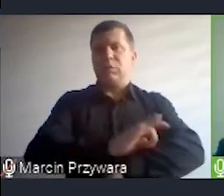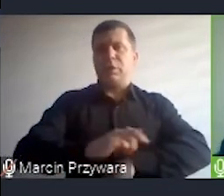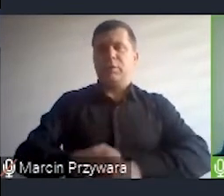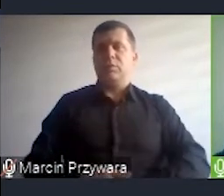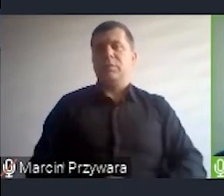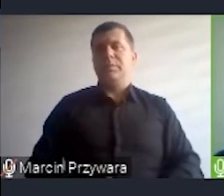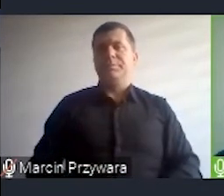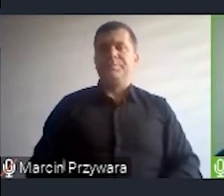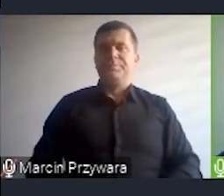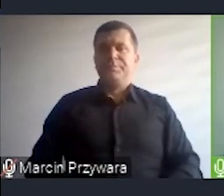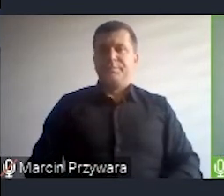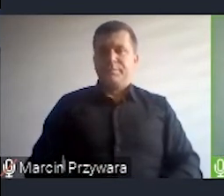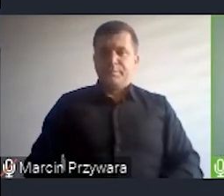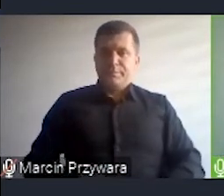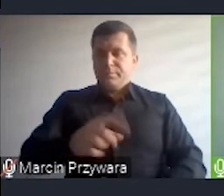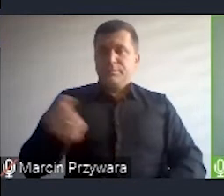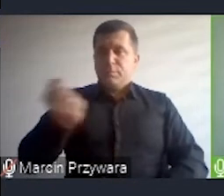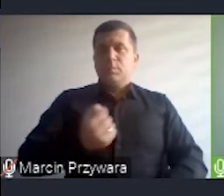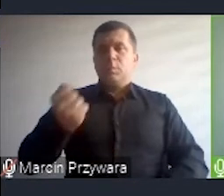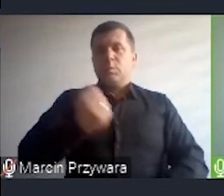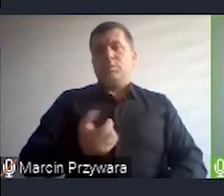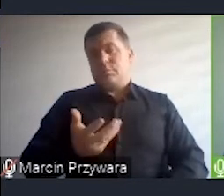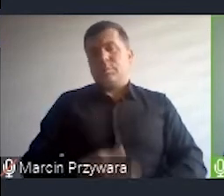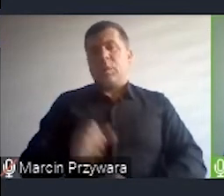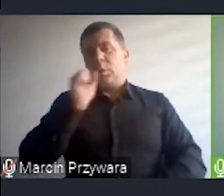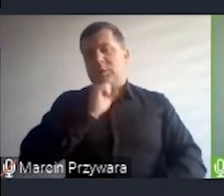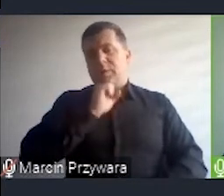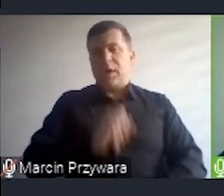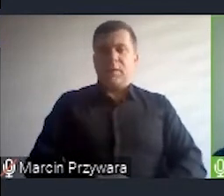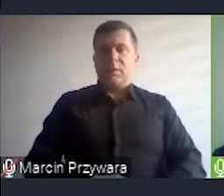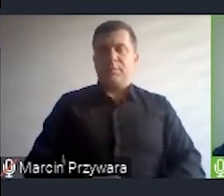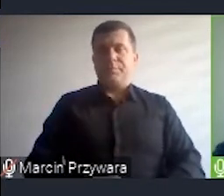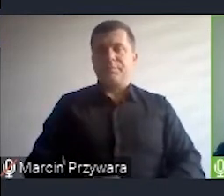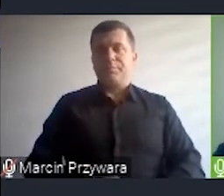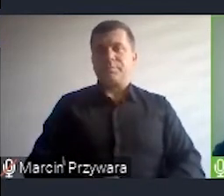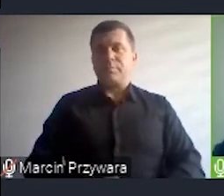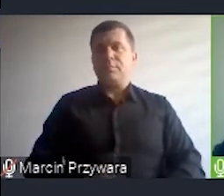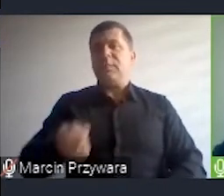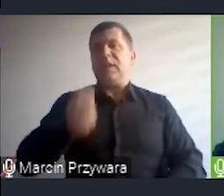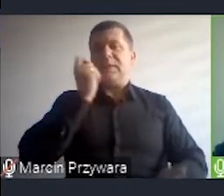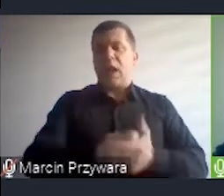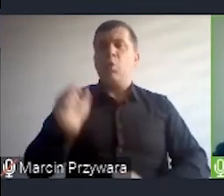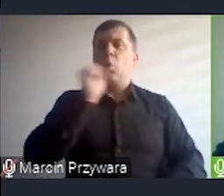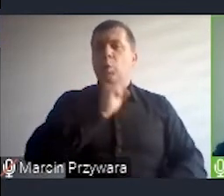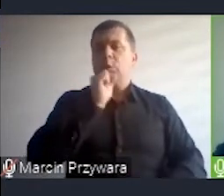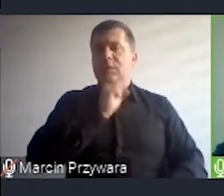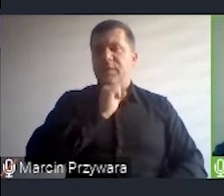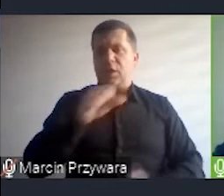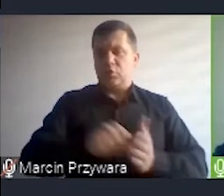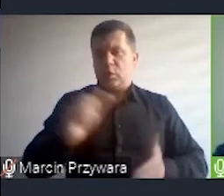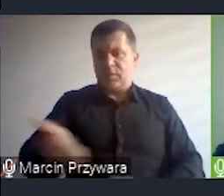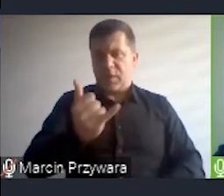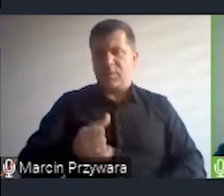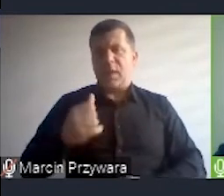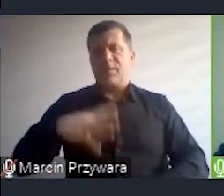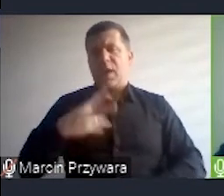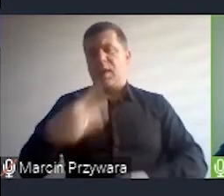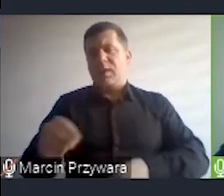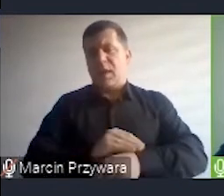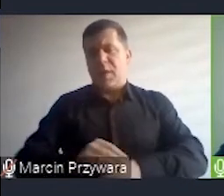I używane. Bardzo ważna rzecz związana z zakupem używanych środków trwałych i wartości niematerialnych i prawnych.